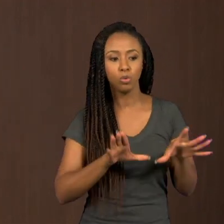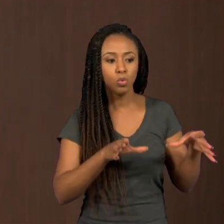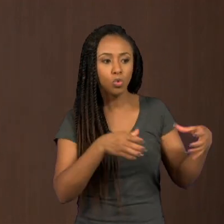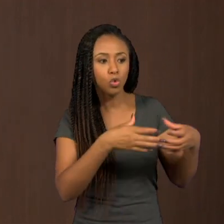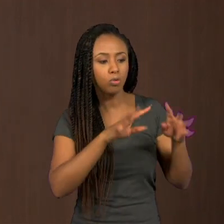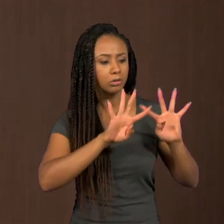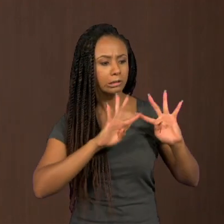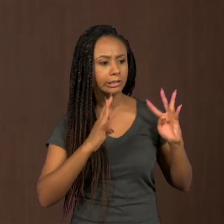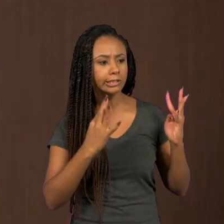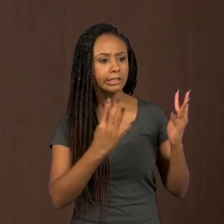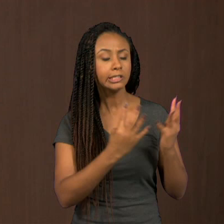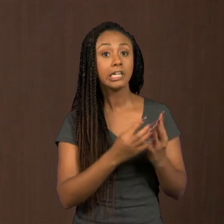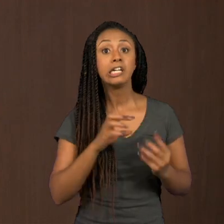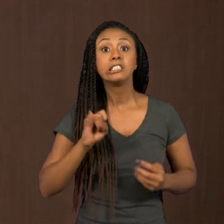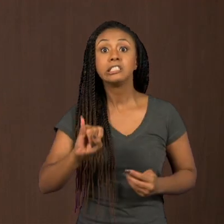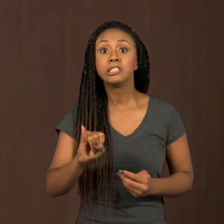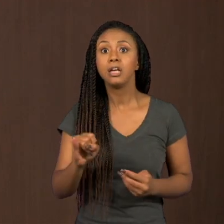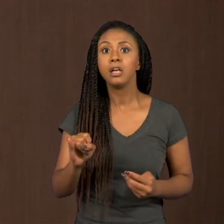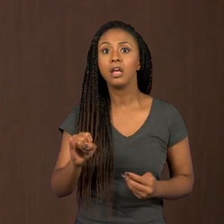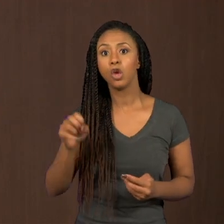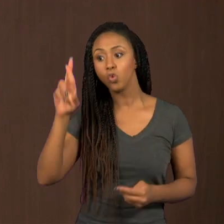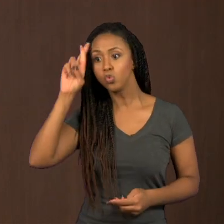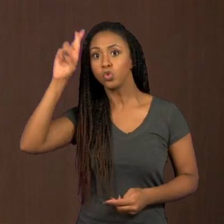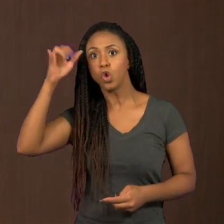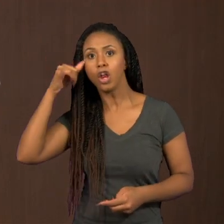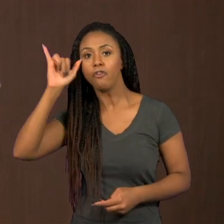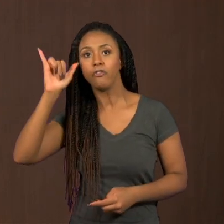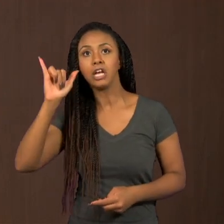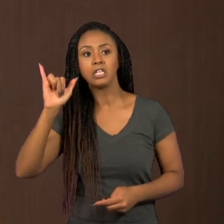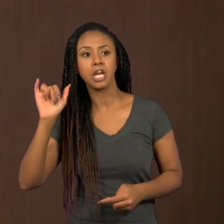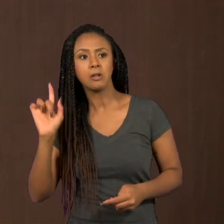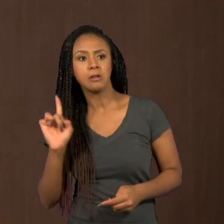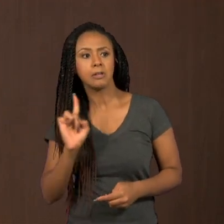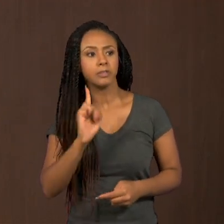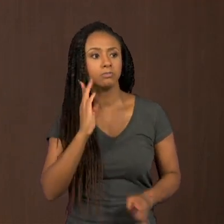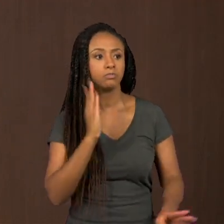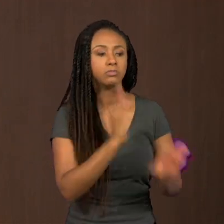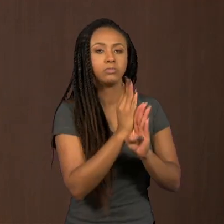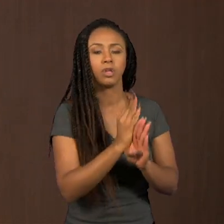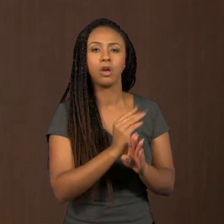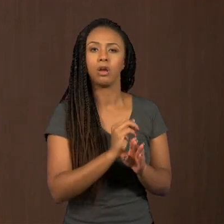ESCRAVOS, CHEGASSE AQUI E FLAGRASSE, NÃO UM ESCRAVO OU, NO CASO, NÃO UM TRABALHADOR DA